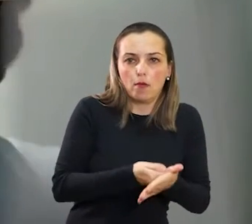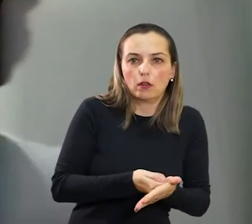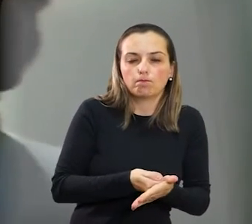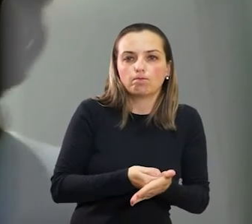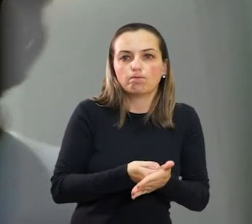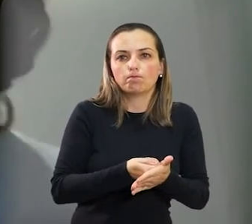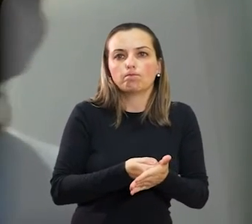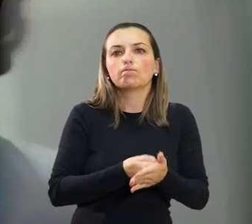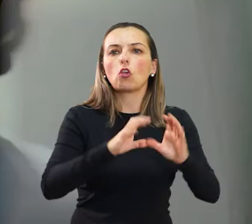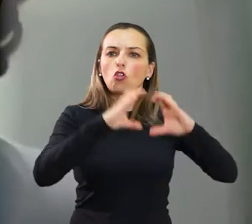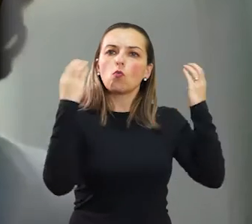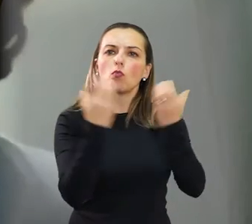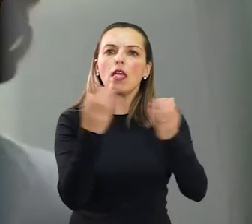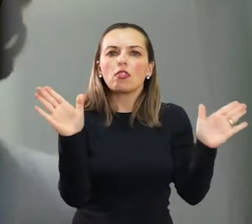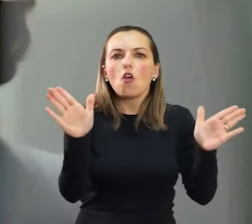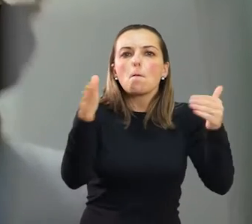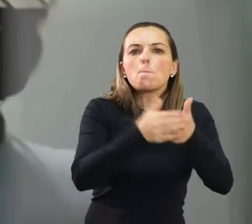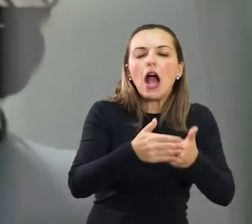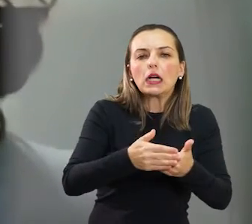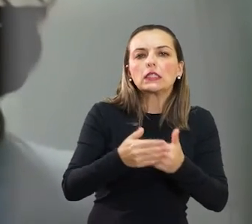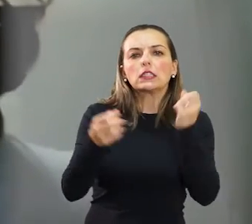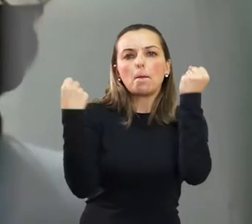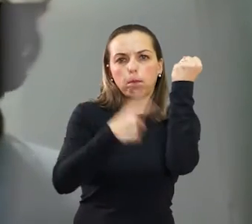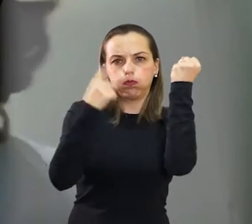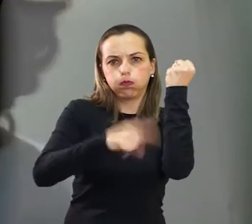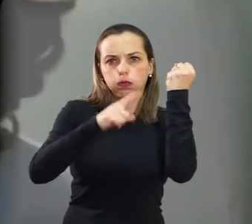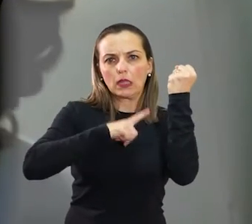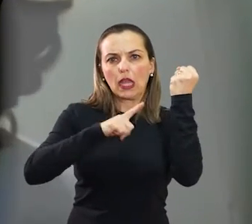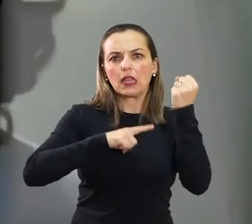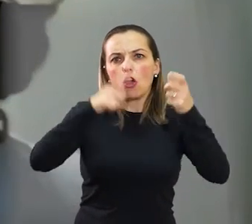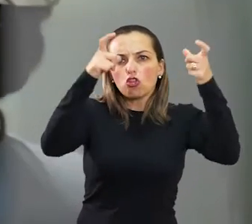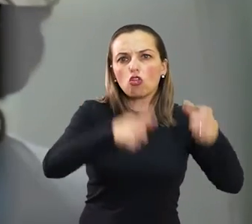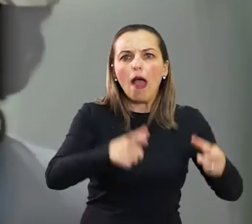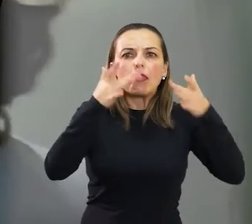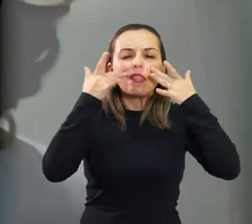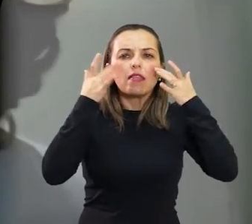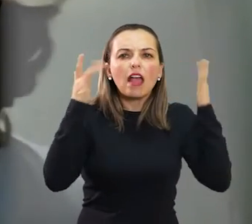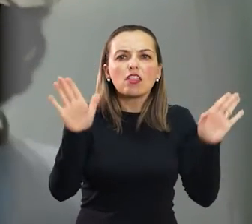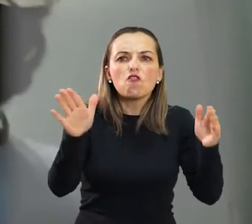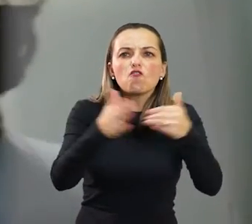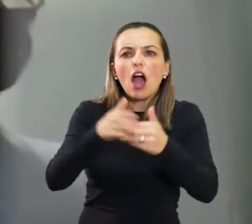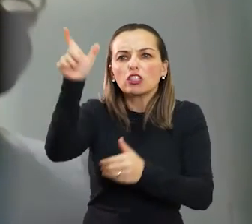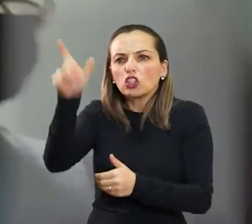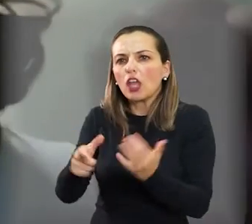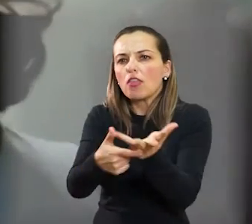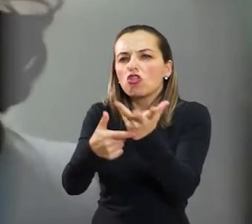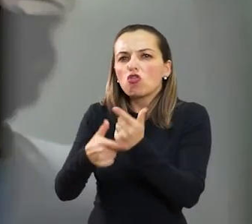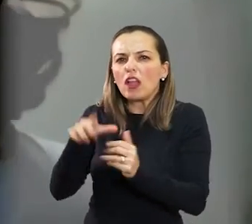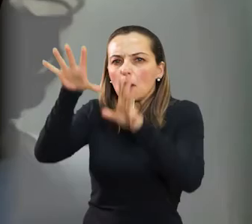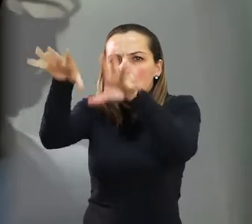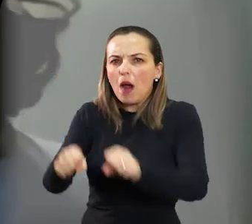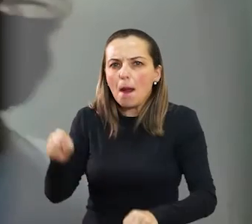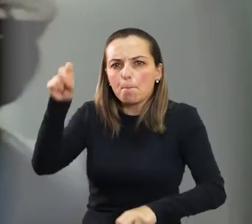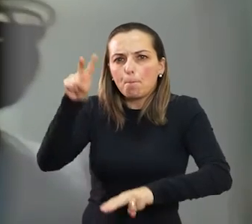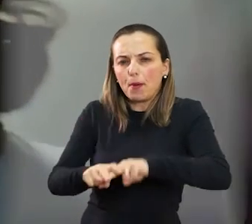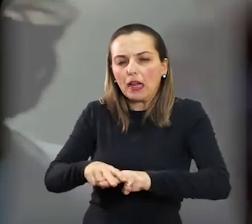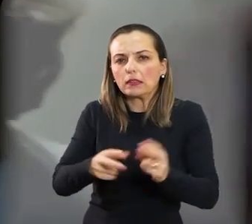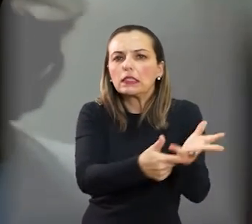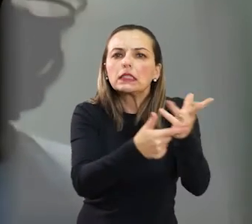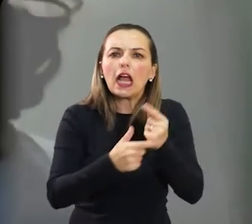durante a Ditadura Militar. Houve fechamento de congresso, houve tortura, fecharam teatros, prenderam artistas,